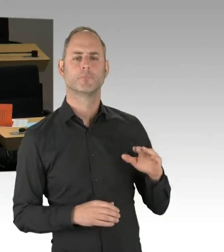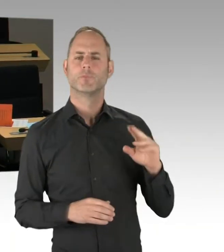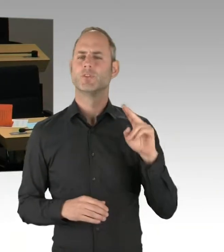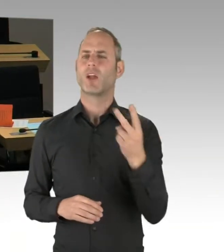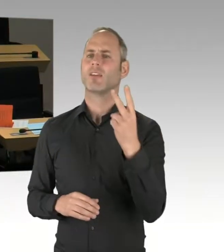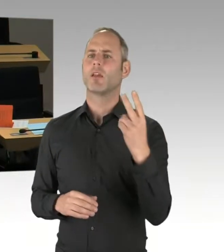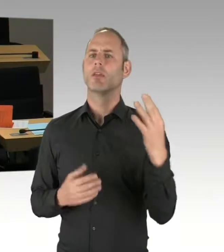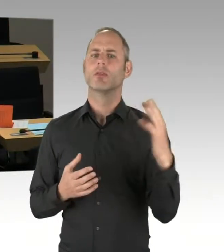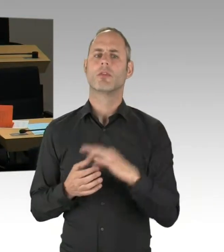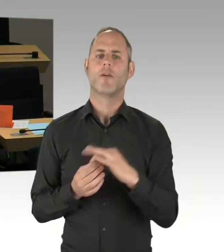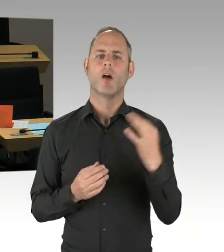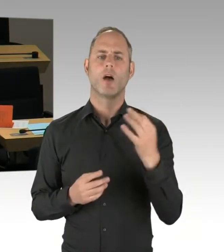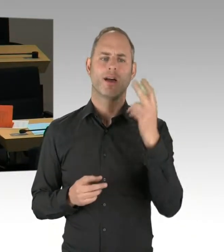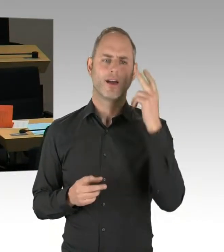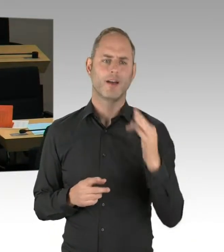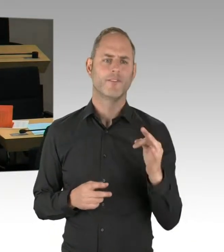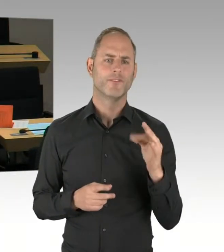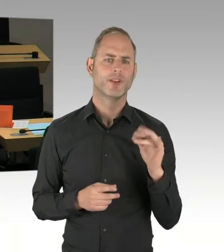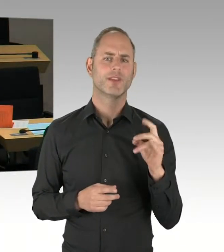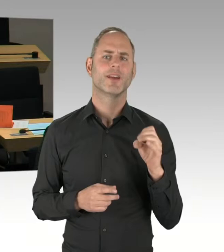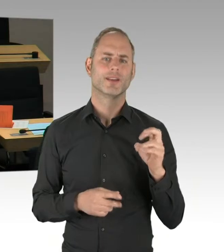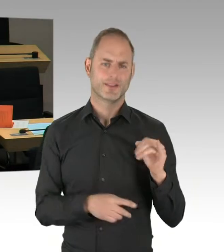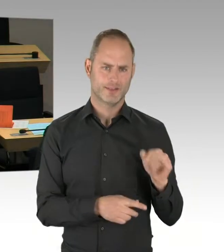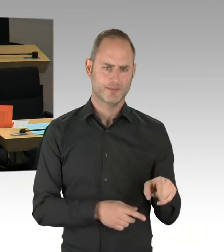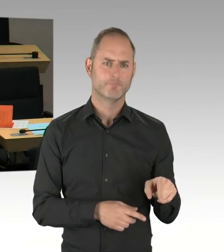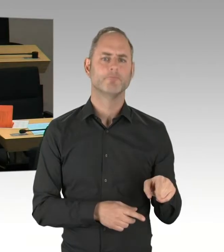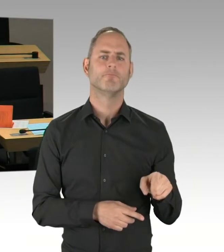warum hat diese rot-rot-grüne Koalition überhaupt